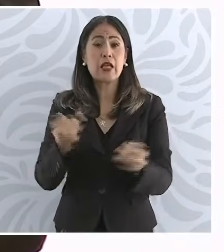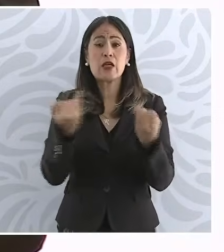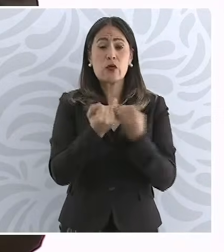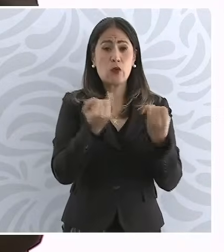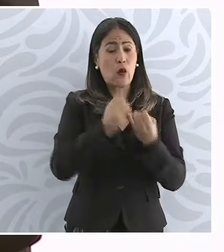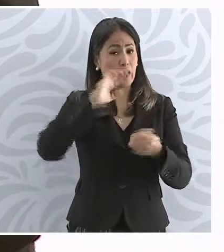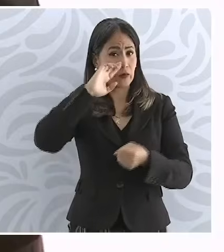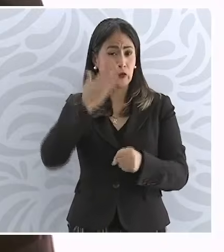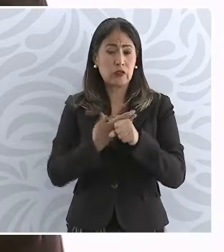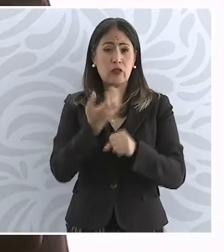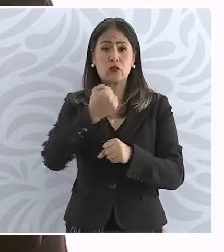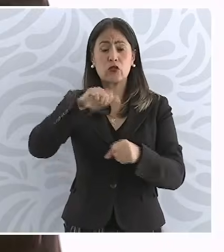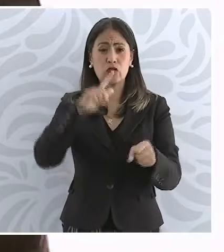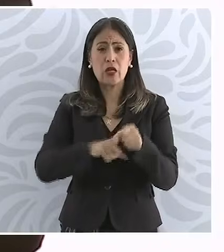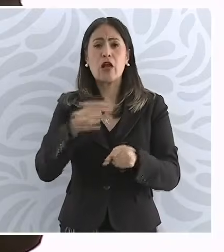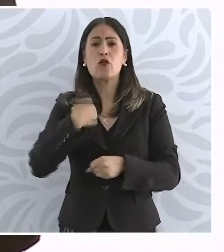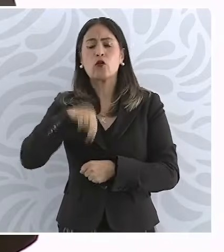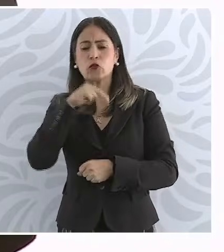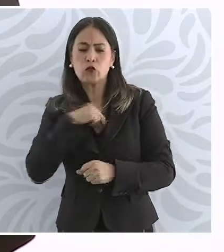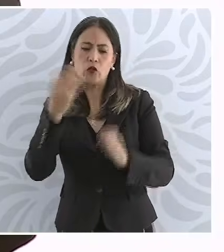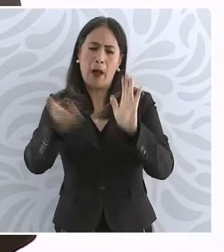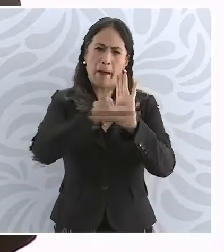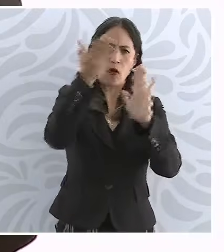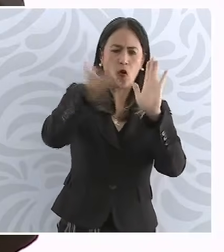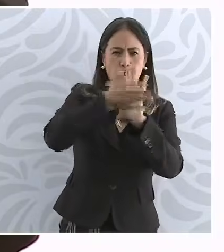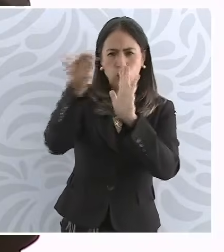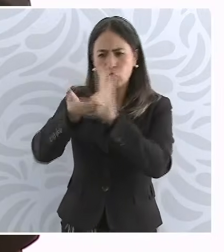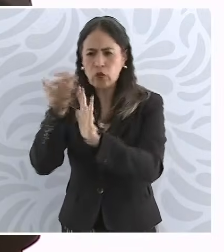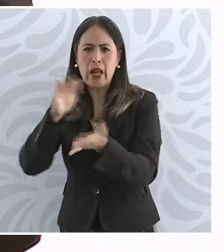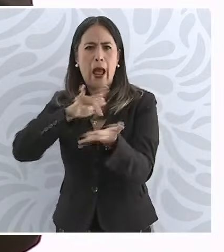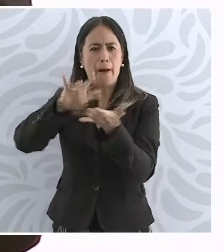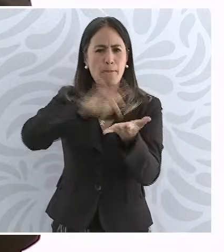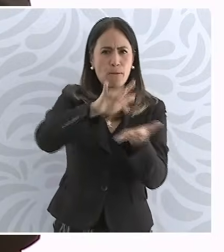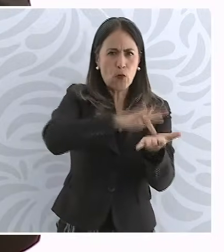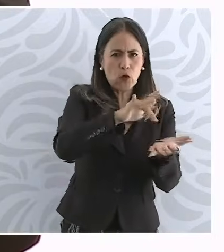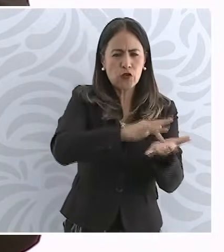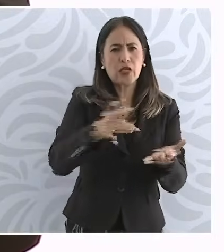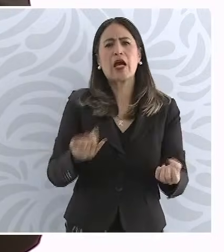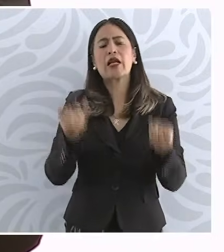apoyado la construcción de infraestructura El equipamiento municipal y la recuperación de